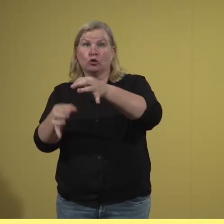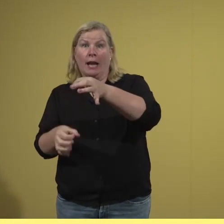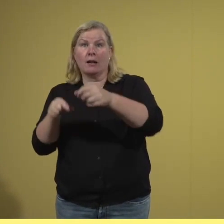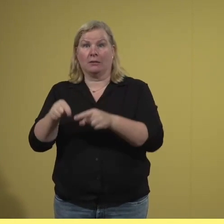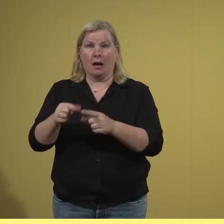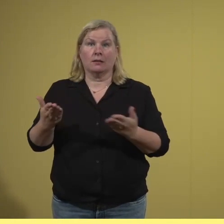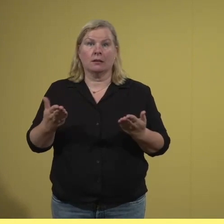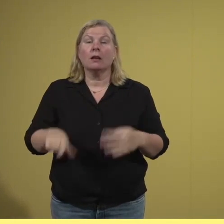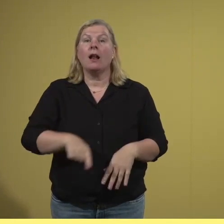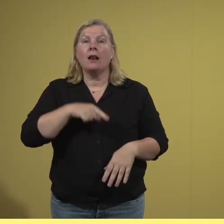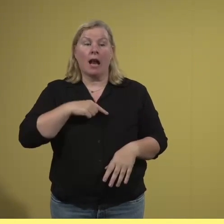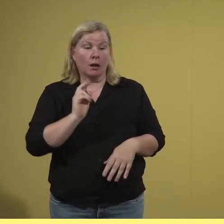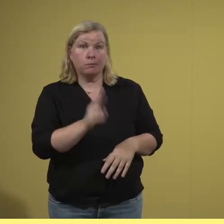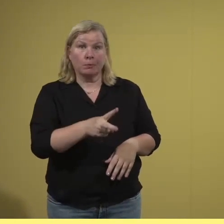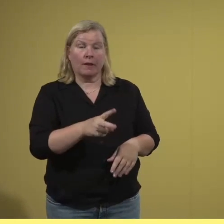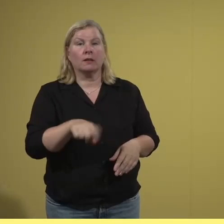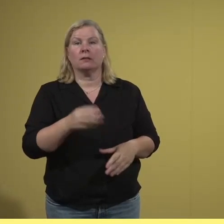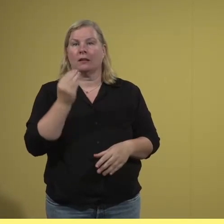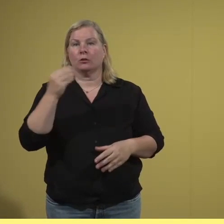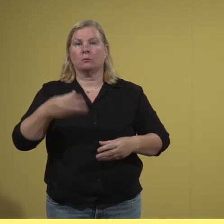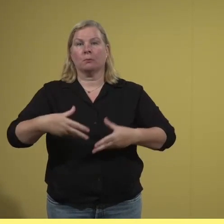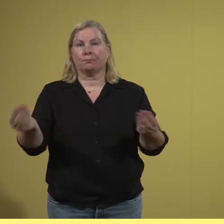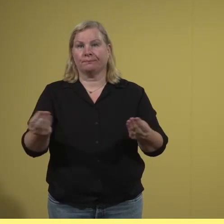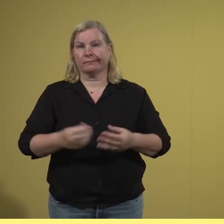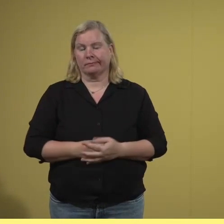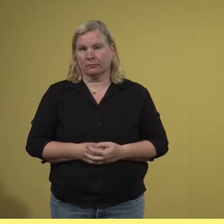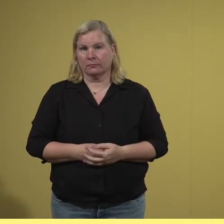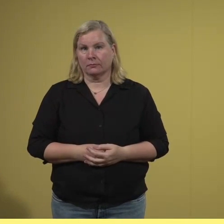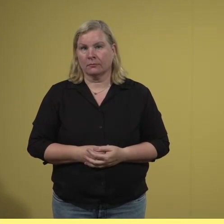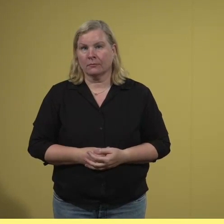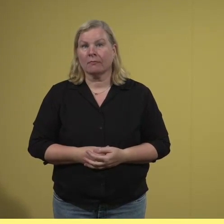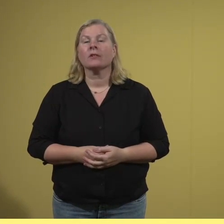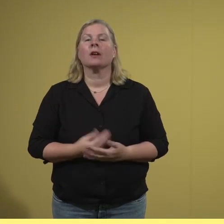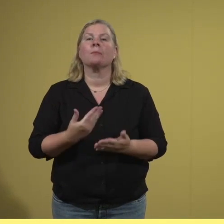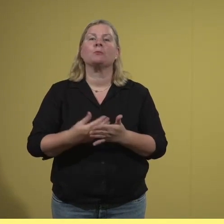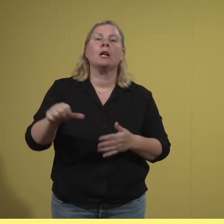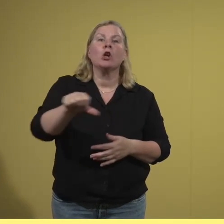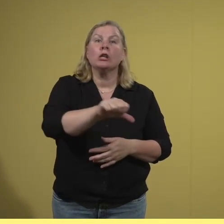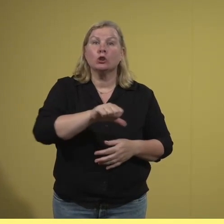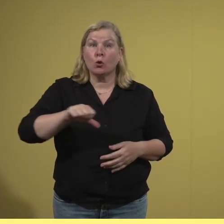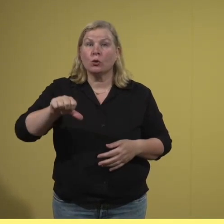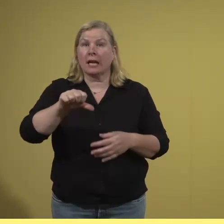und auch in den Stängeln drin. Wenn du die zu lange drin lässt, ist der Geschmack weg. Deshalb, also gerade auch bei Soßen,